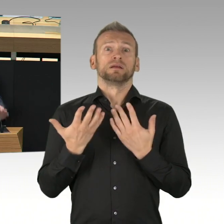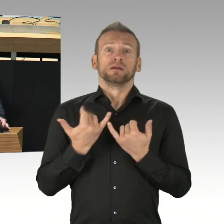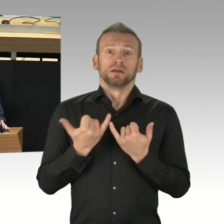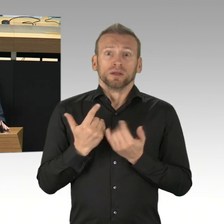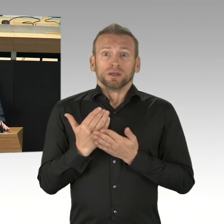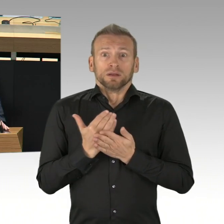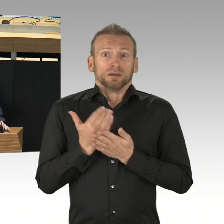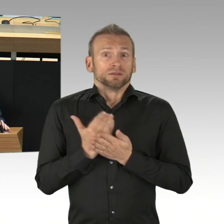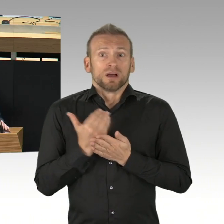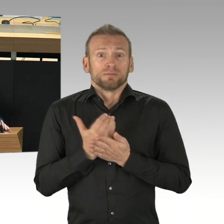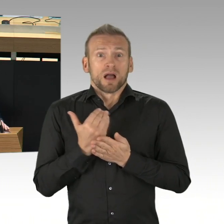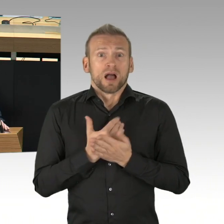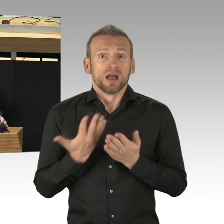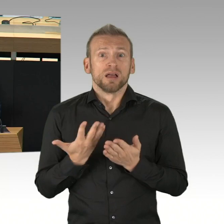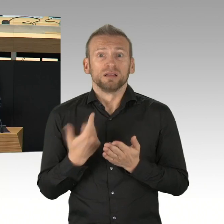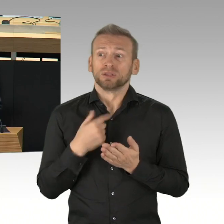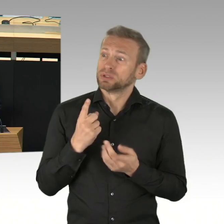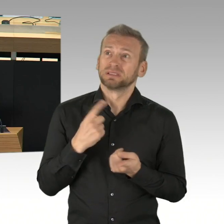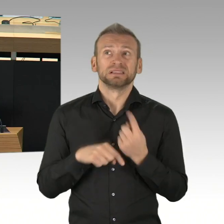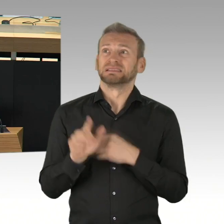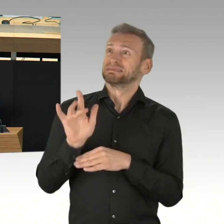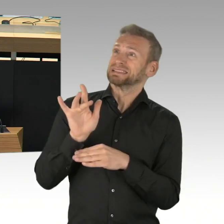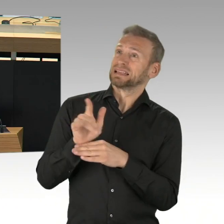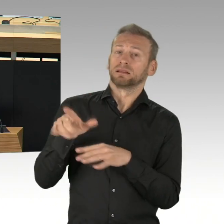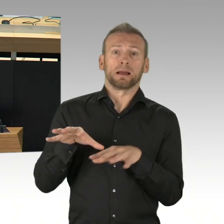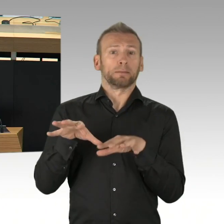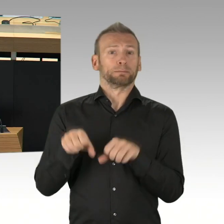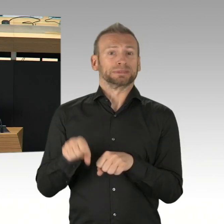bereits mangels Gesetzgebungskompetenz des Landes verfassungswidrig ist.